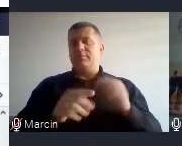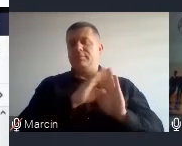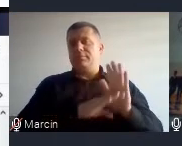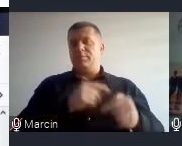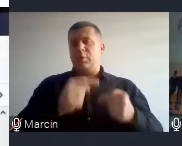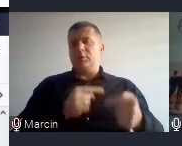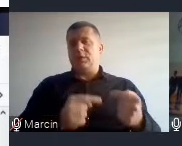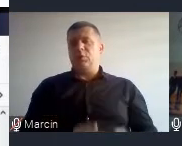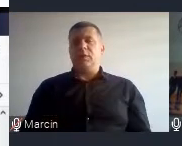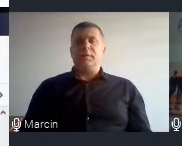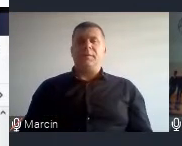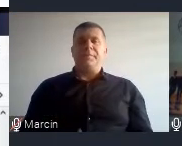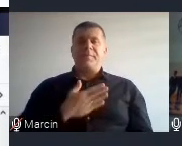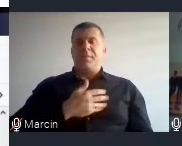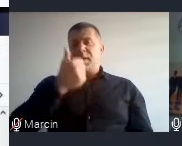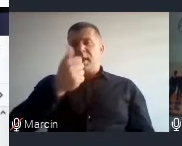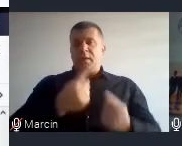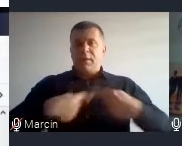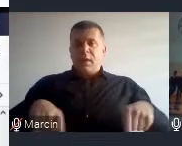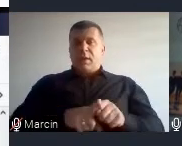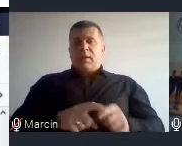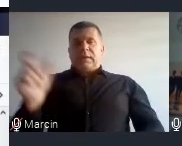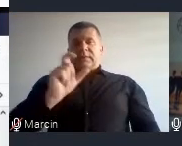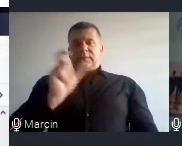Dalej mamy jednego wykonawcę. Pod literą C.